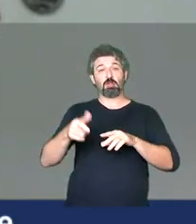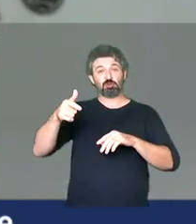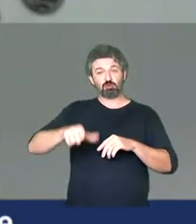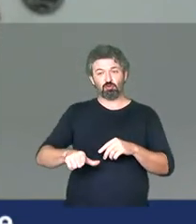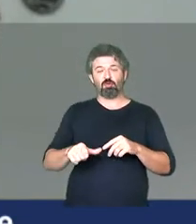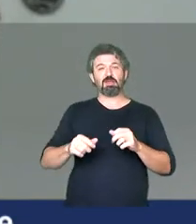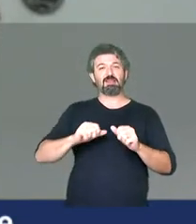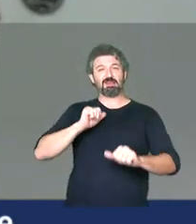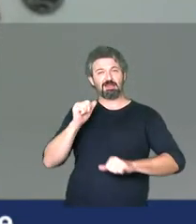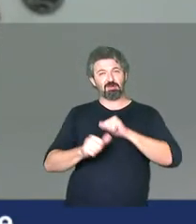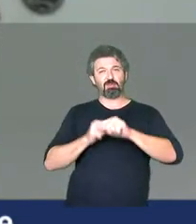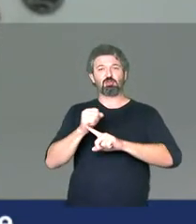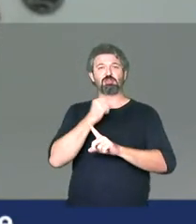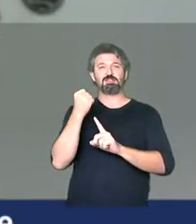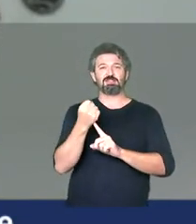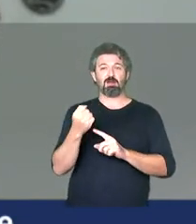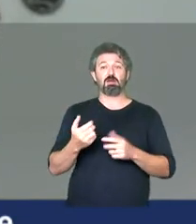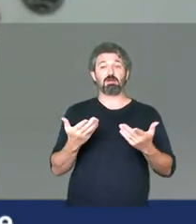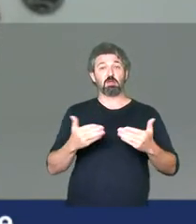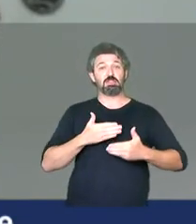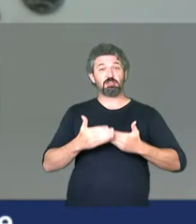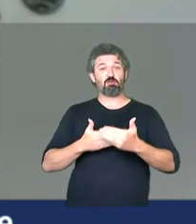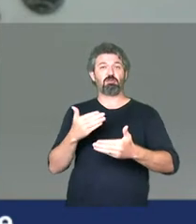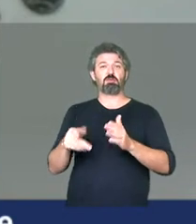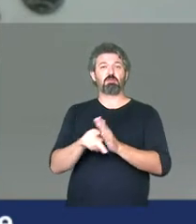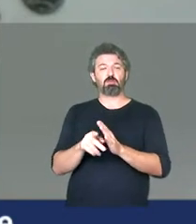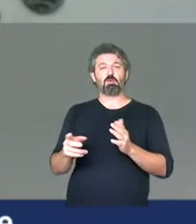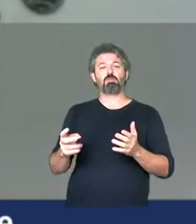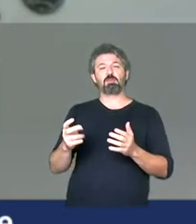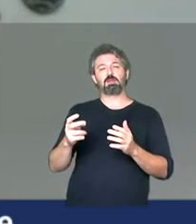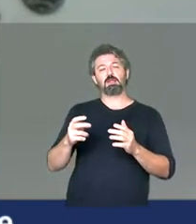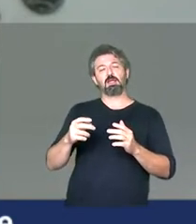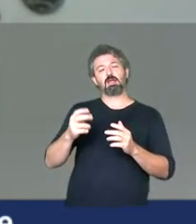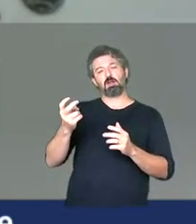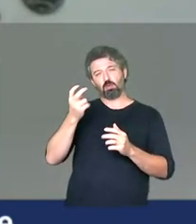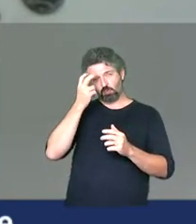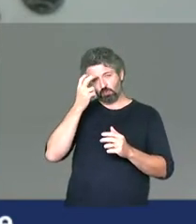POPULARES E ATÉ MESMO DE REEDUCAÇÃO, DE TRANSFORMAÇÃO... ATRAVÀS DO DESENVOLVIMENTO DA CULTURA,